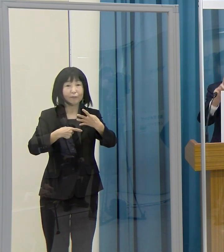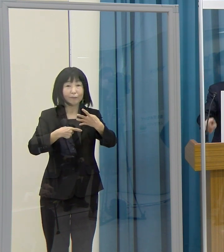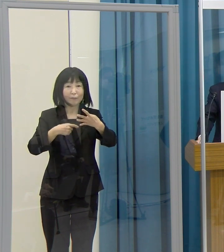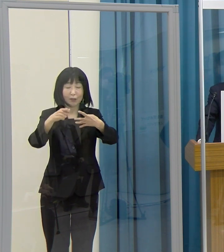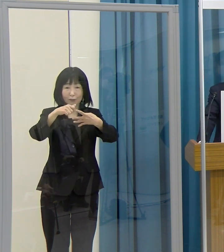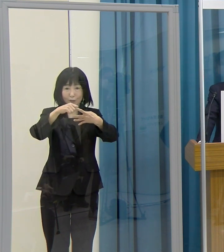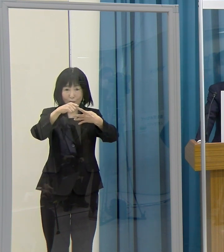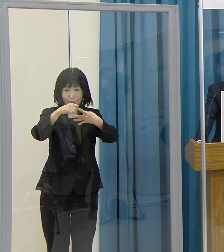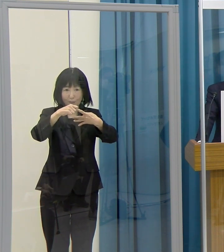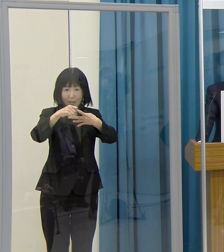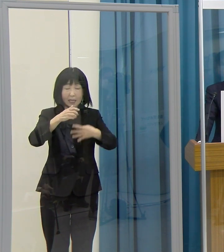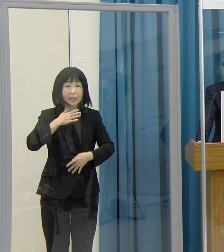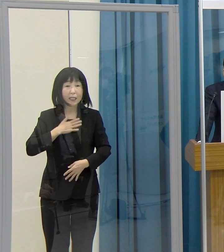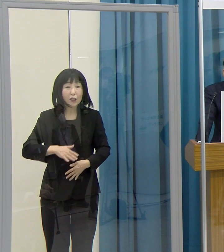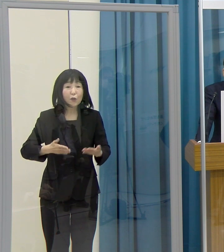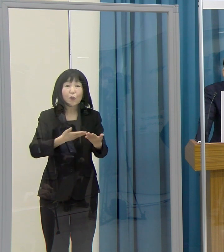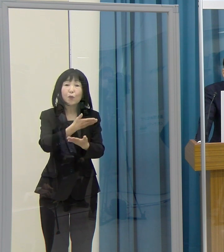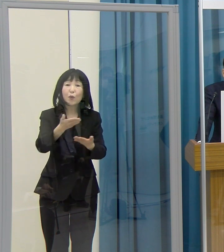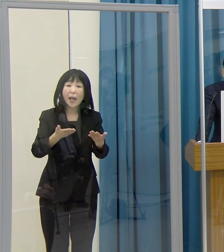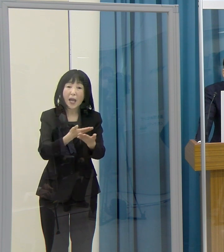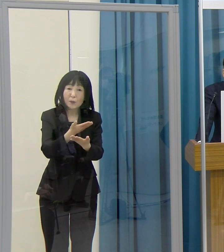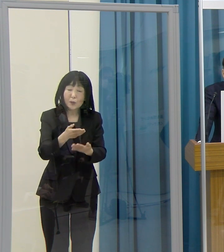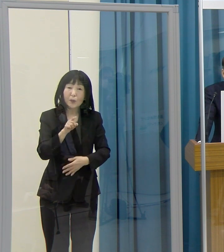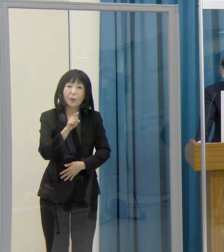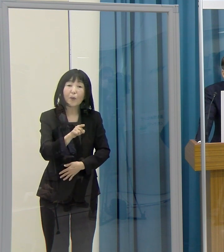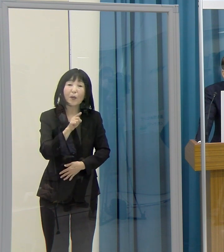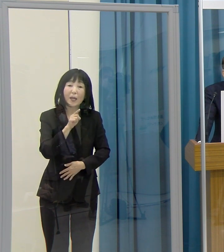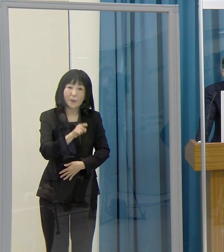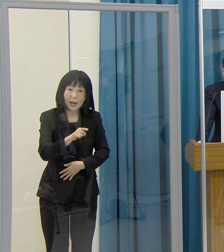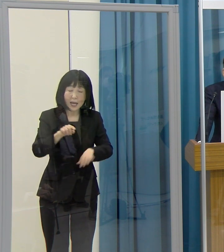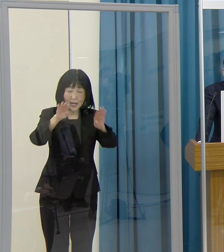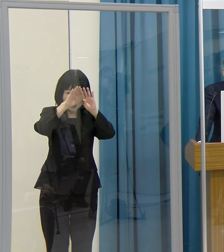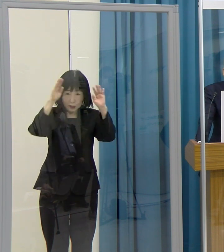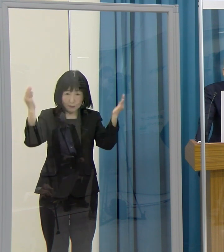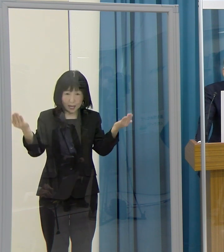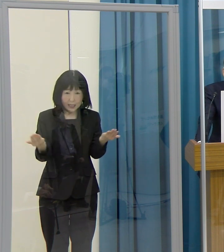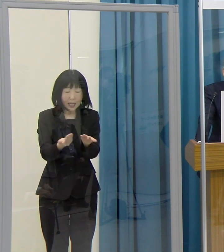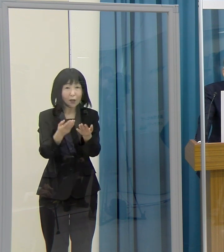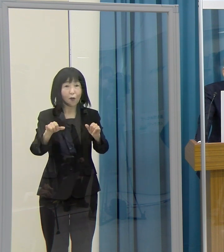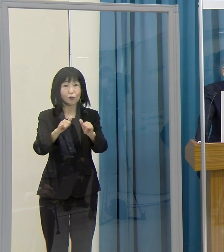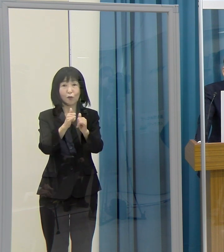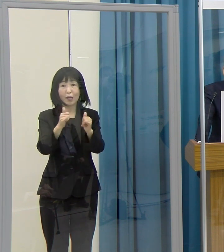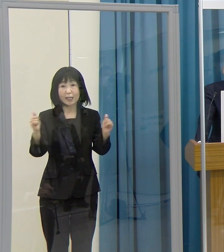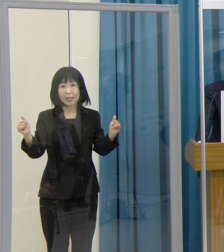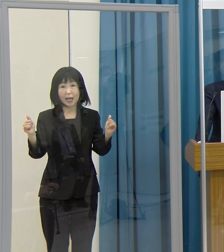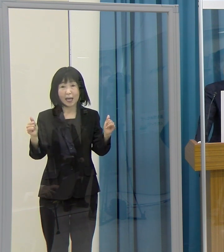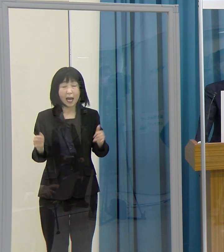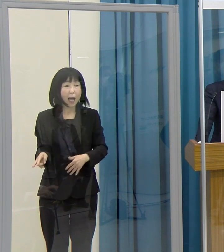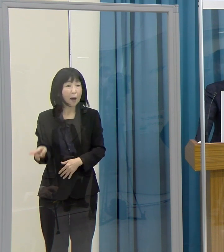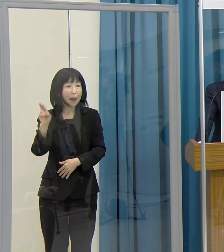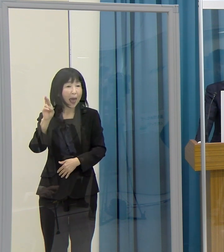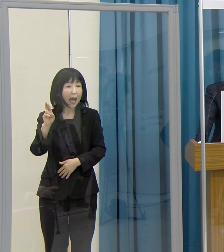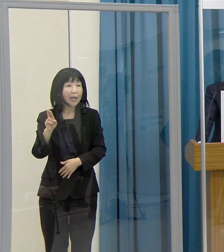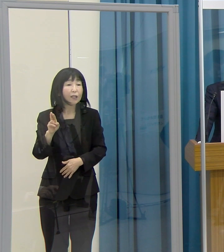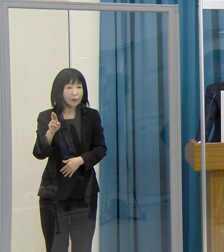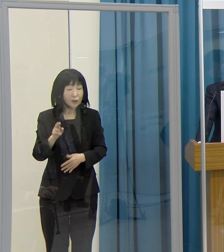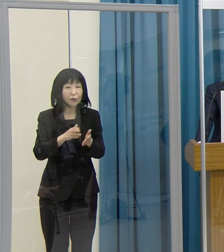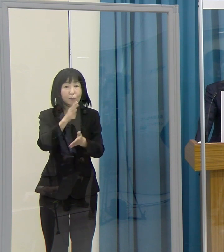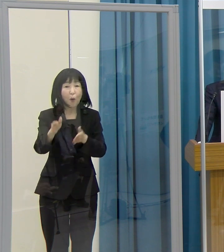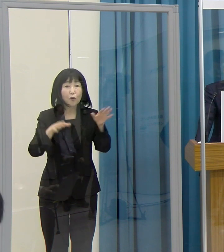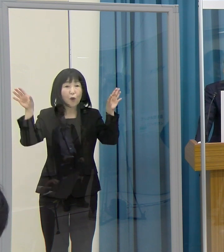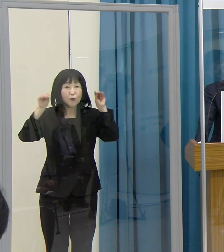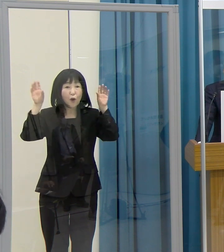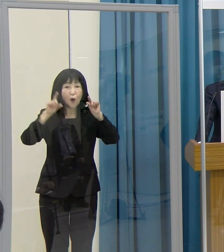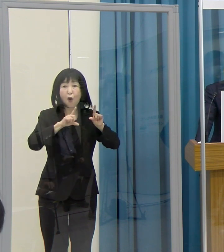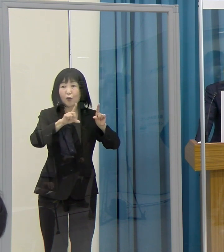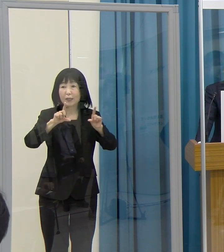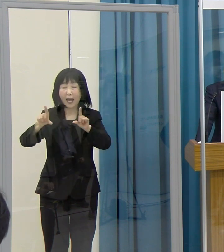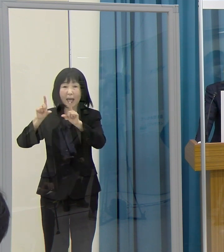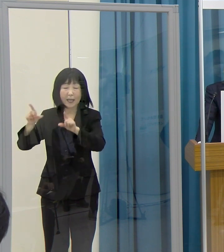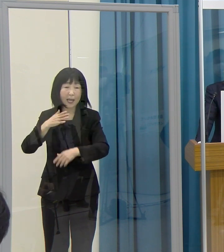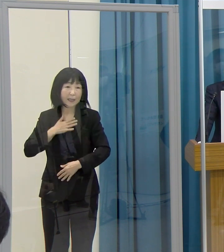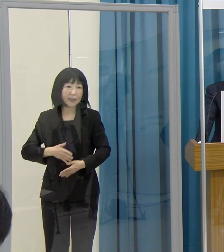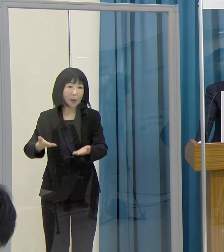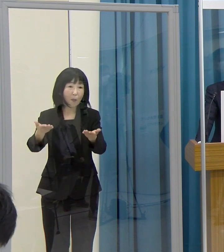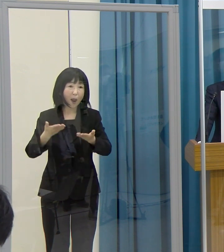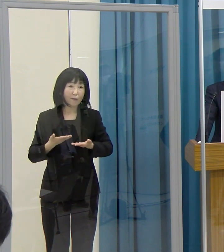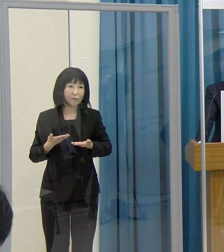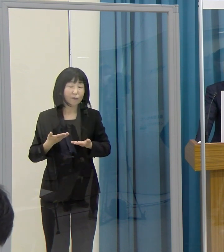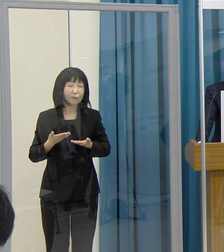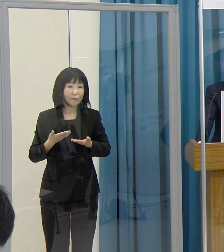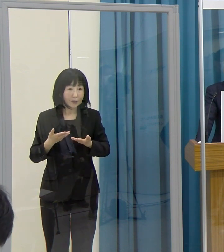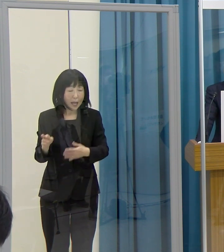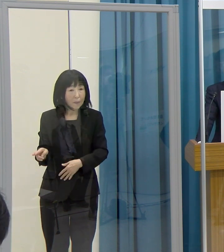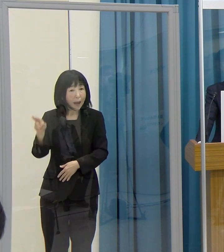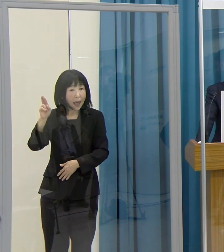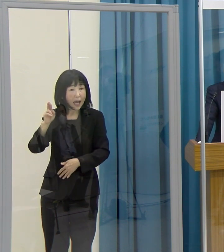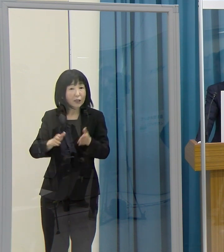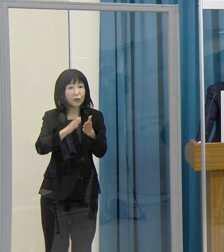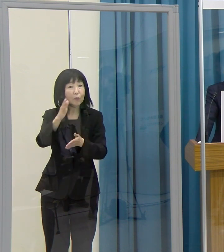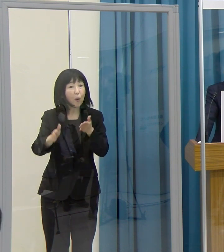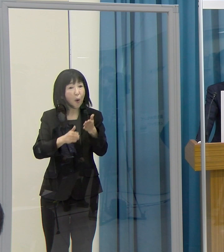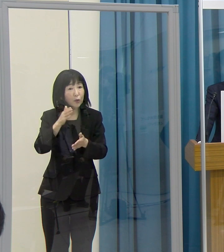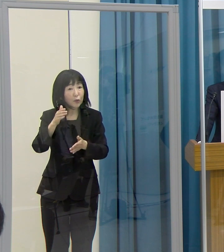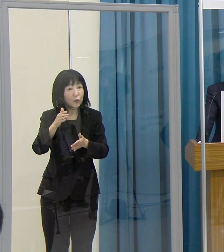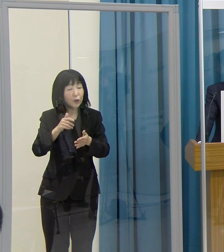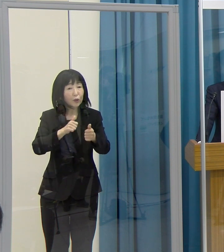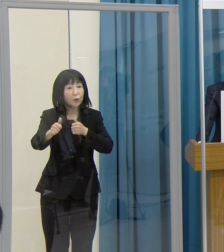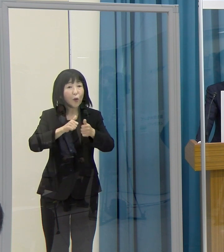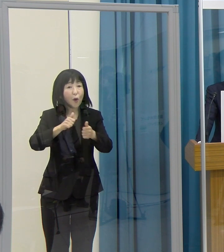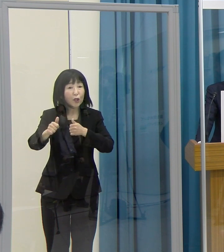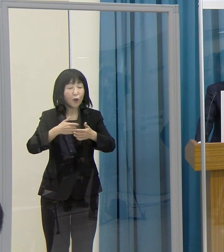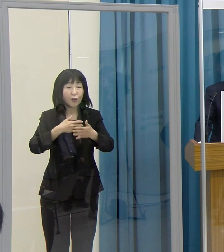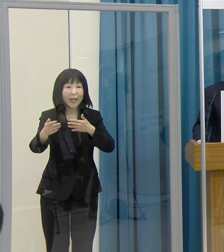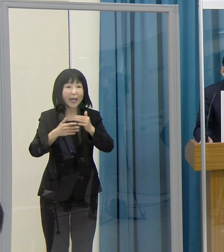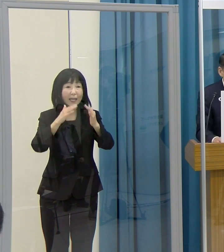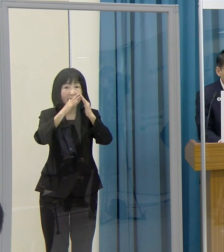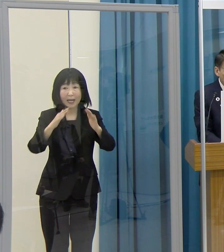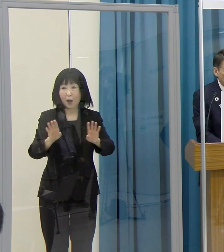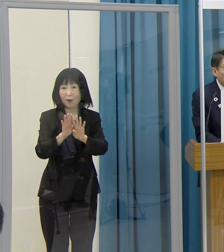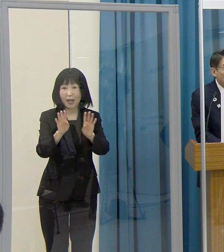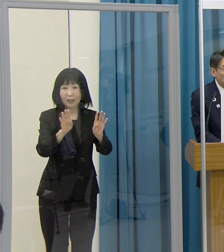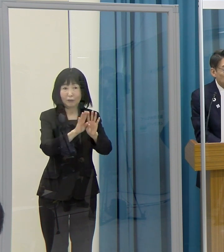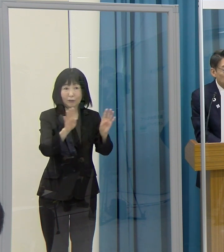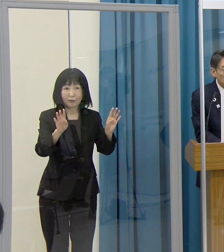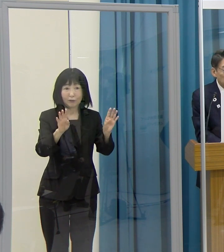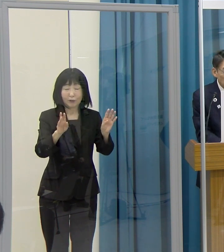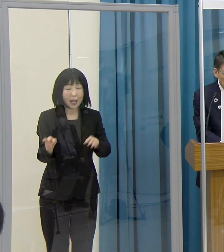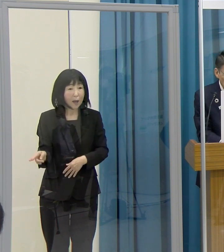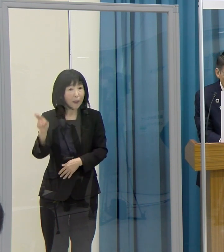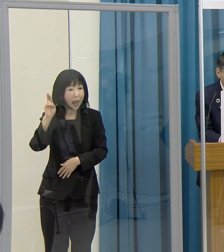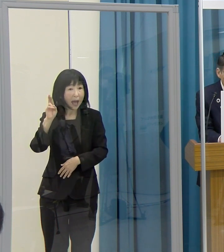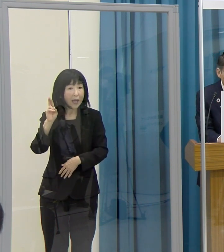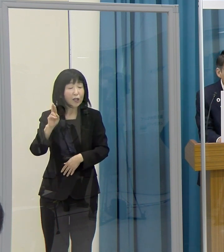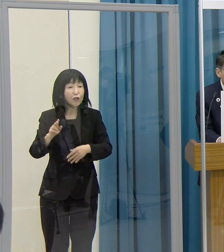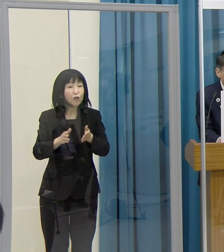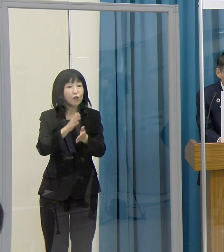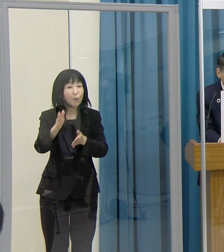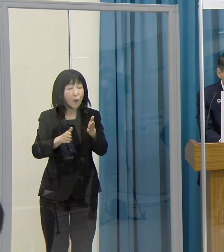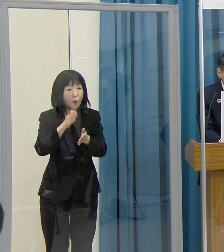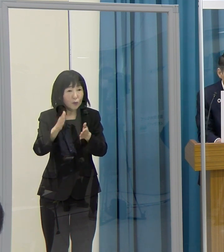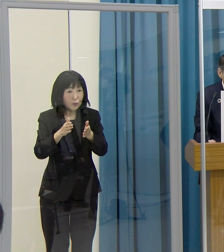１つ目の「知る・ふれる」の段階では、全ての障がいのある方に、パラスポーツの情報をお届けし、知っていただく。そして、パラスポーツ競技の体験会を実施し、パラスポーツにふれる機会を提供します。